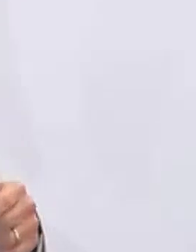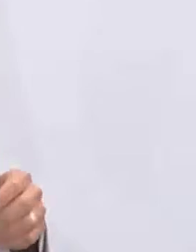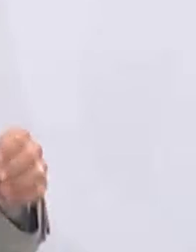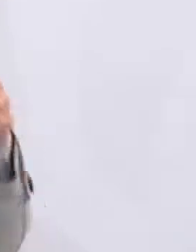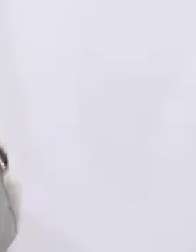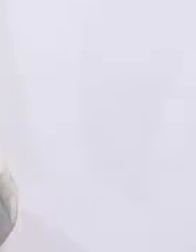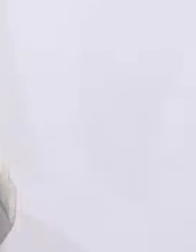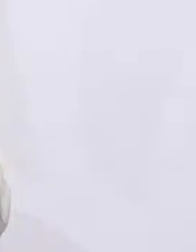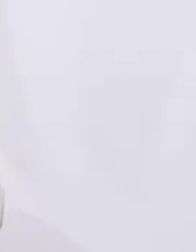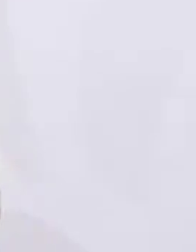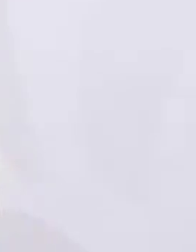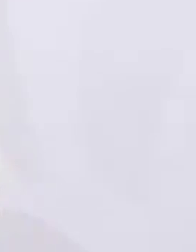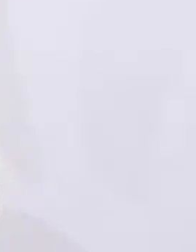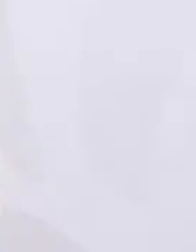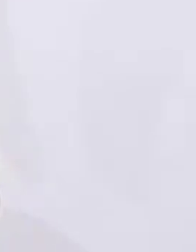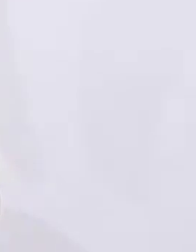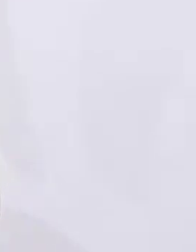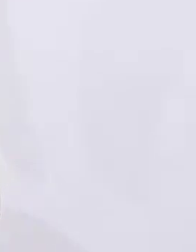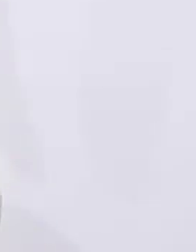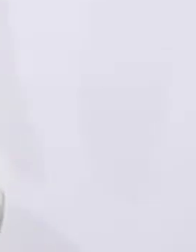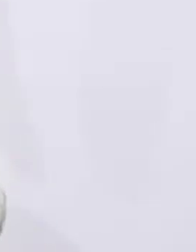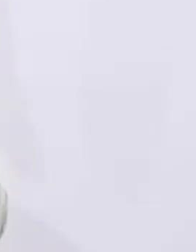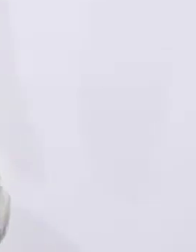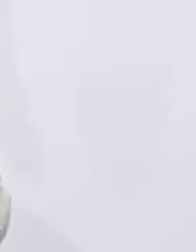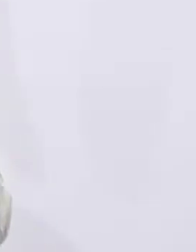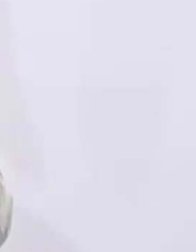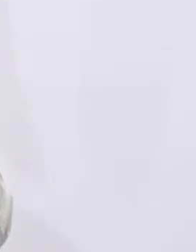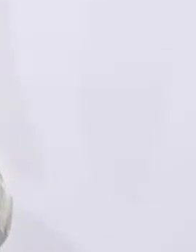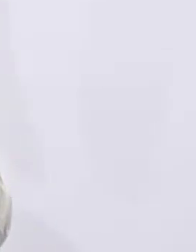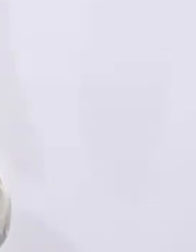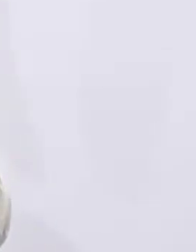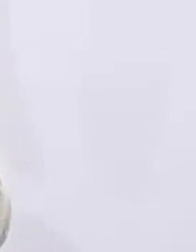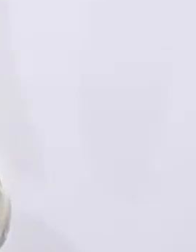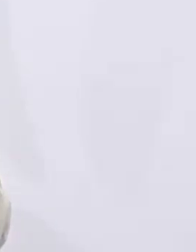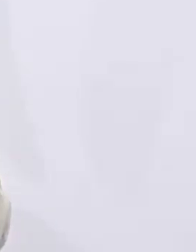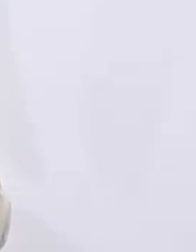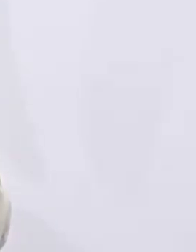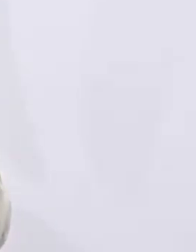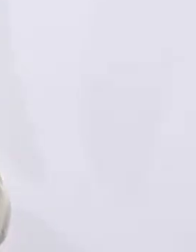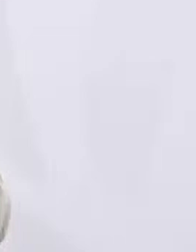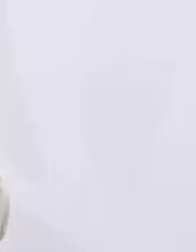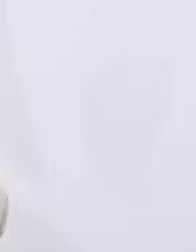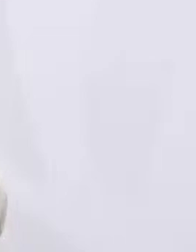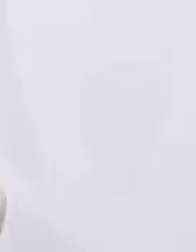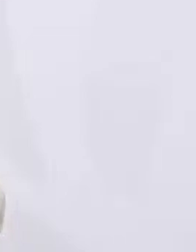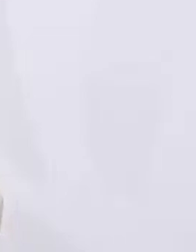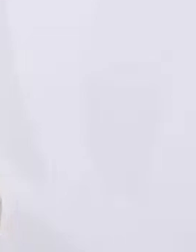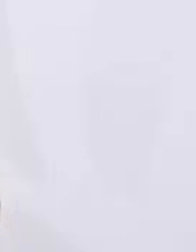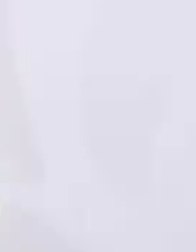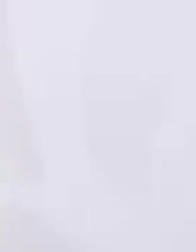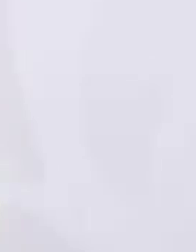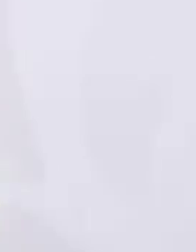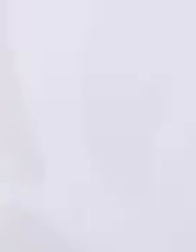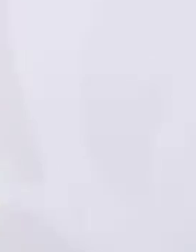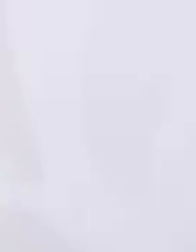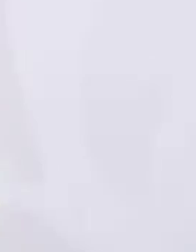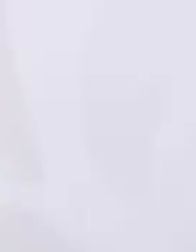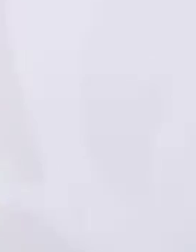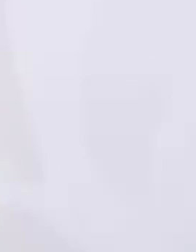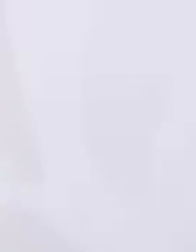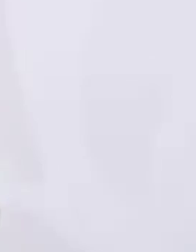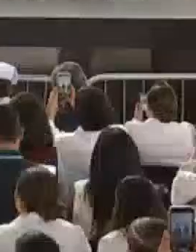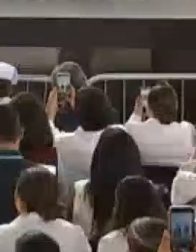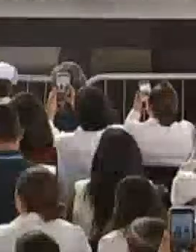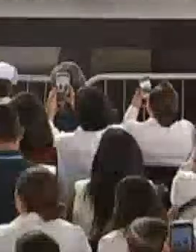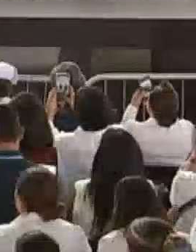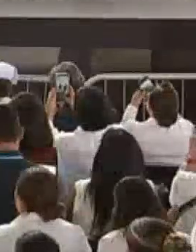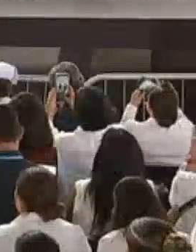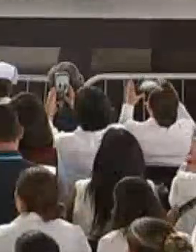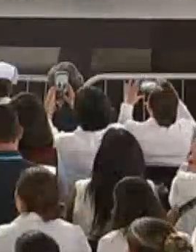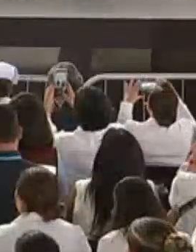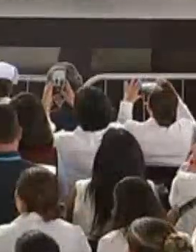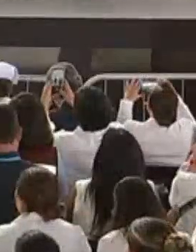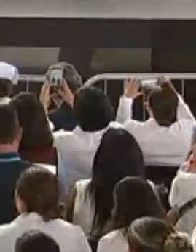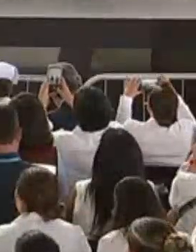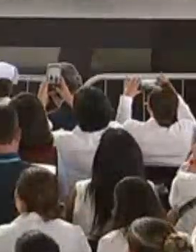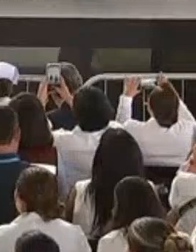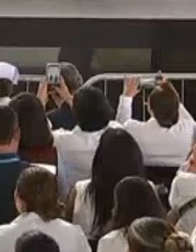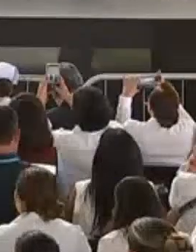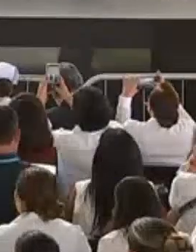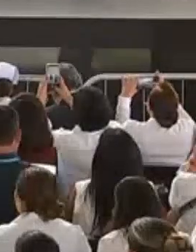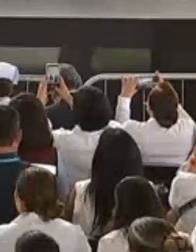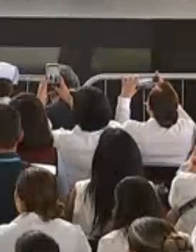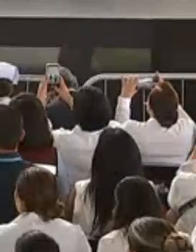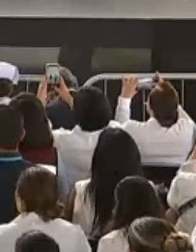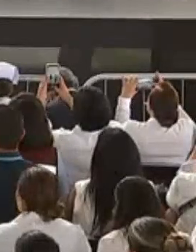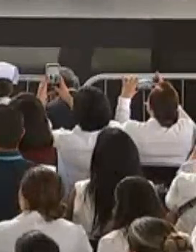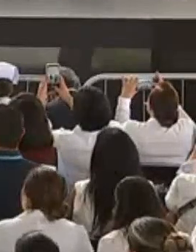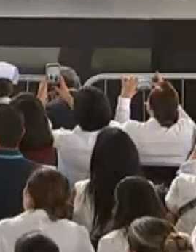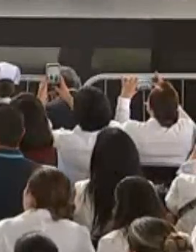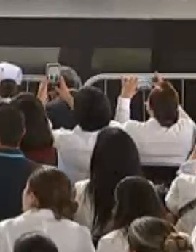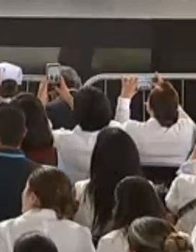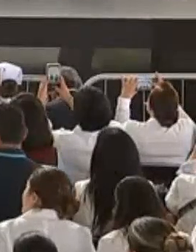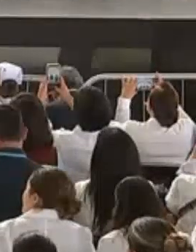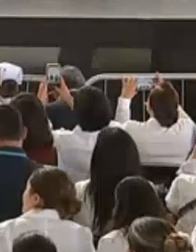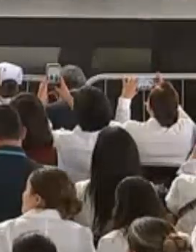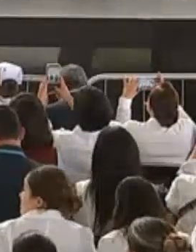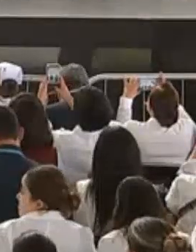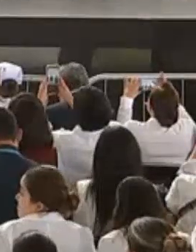Muchas gracias. Muchas gracias, presidenta, nuestra presidenta de los Estados Unidos